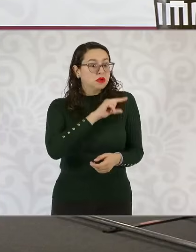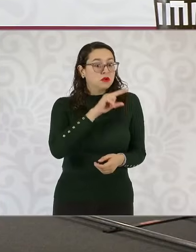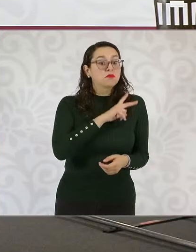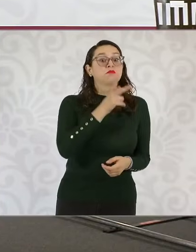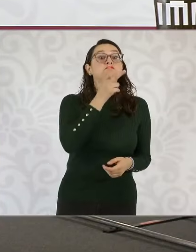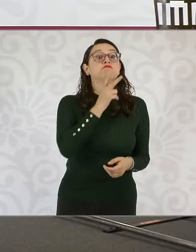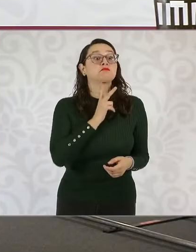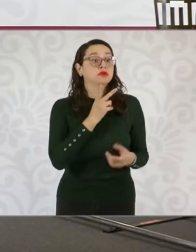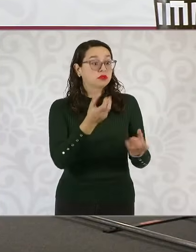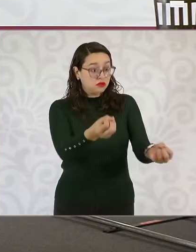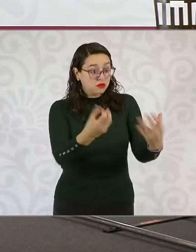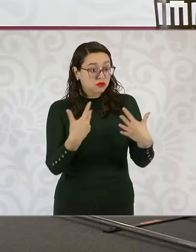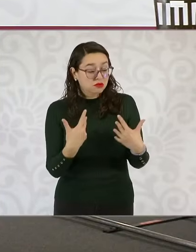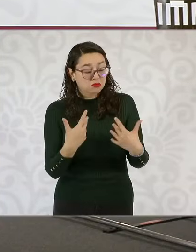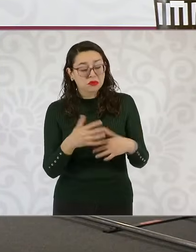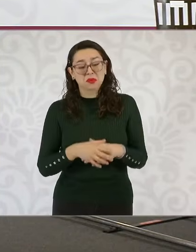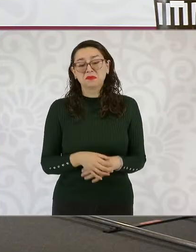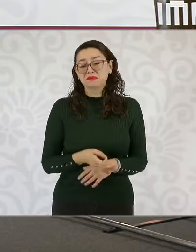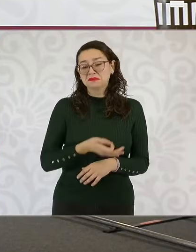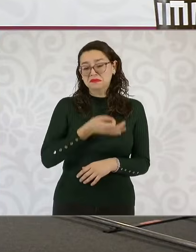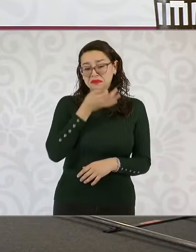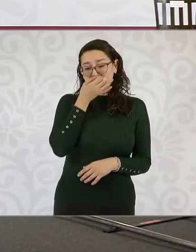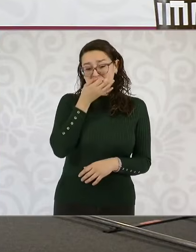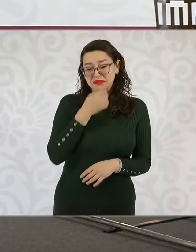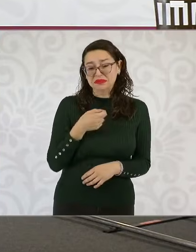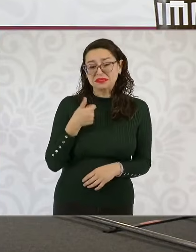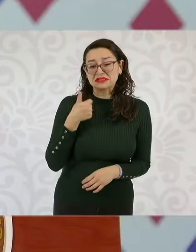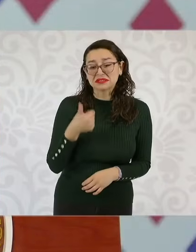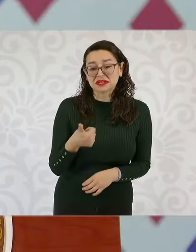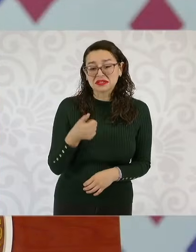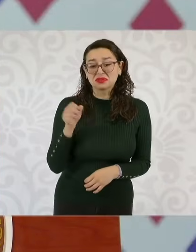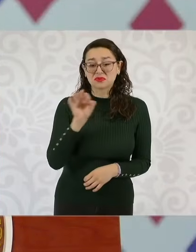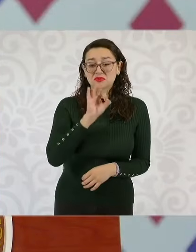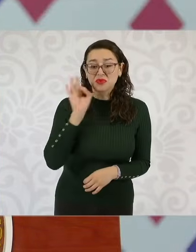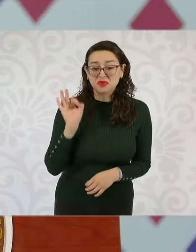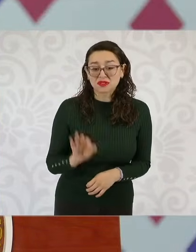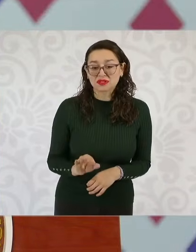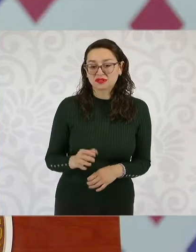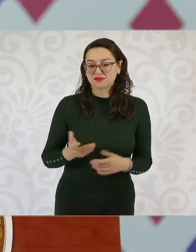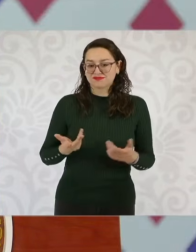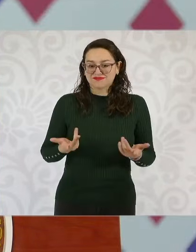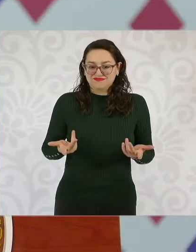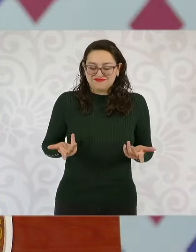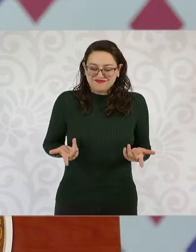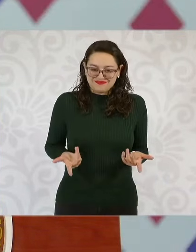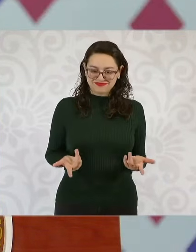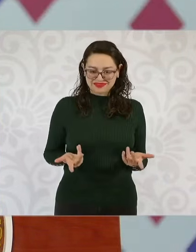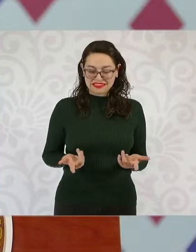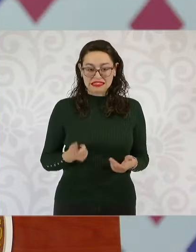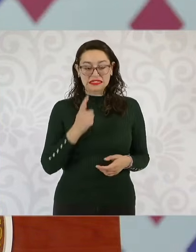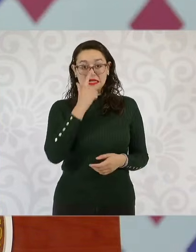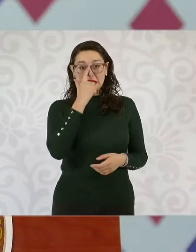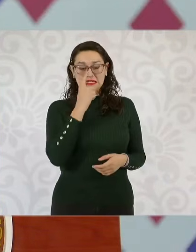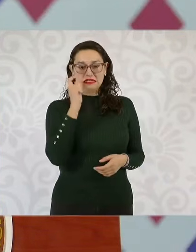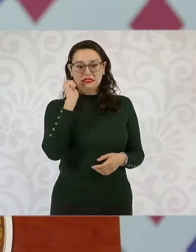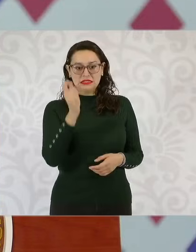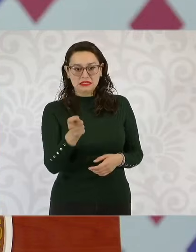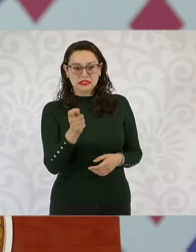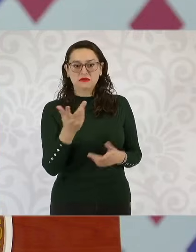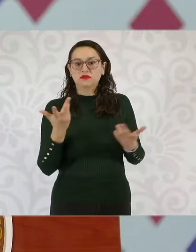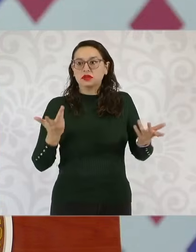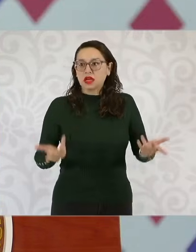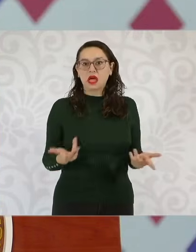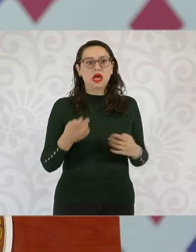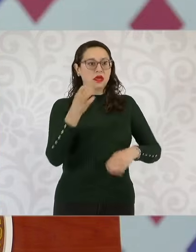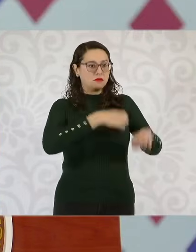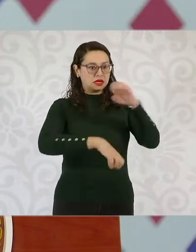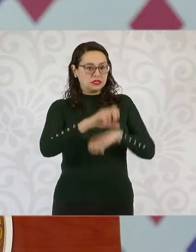cercana al 6% es decir todo lo que se hizo para incrementar vía inversión privada solo disminuyó